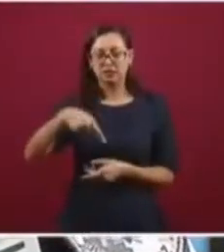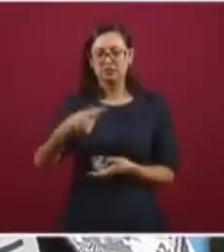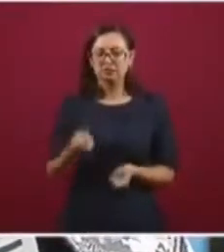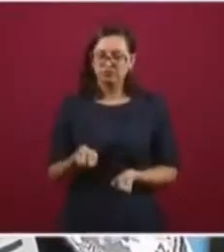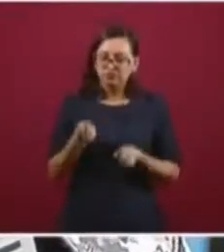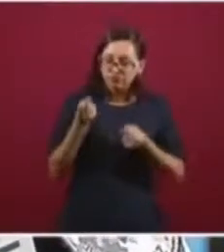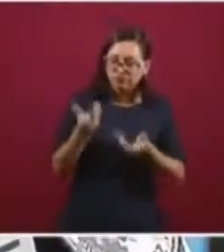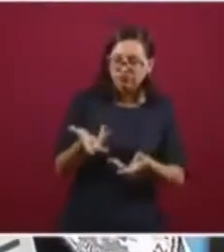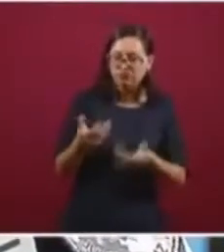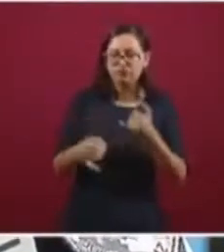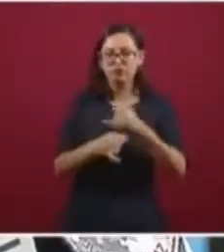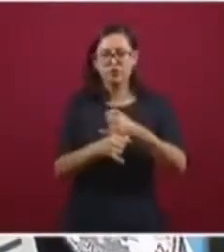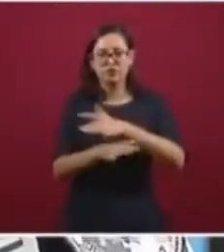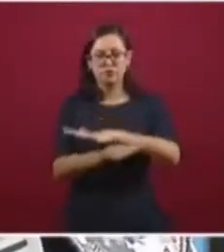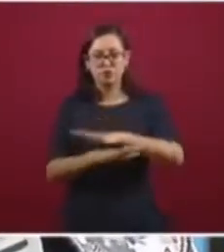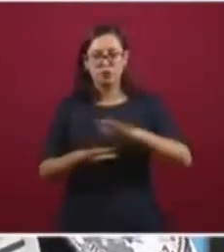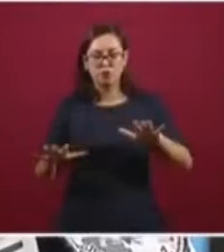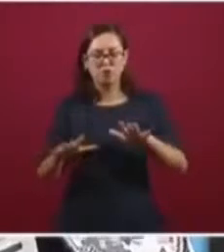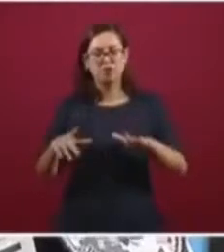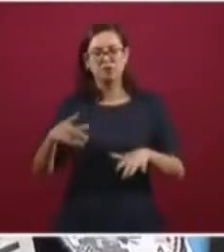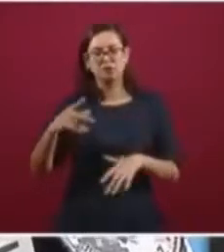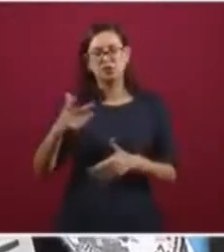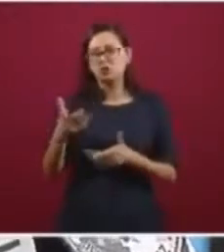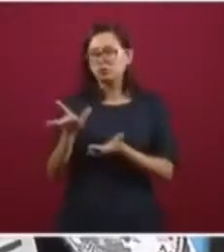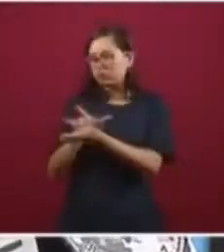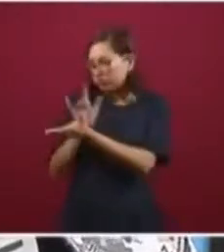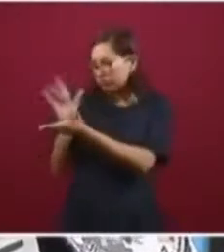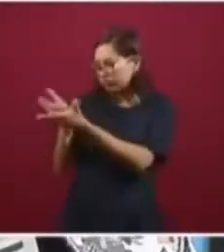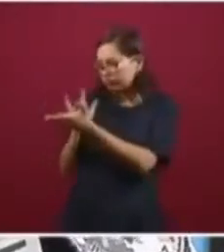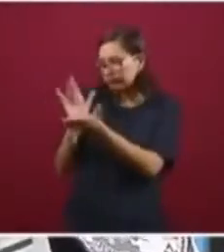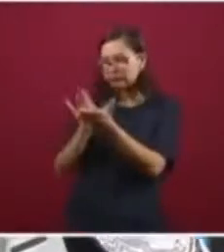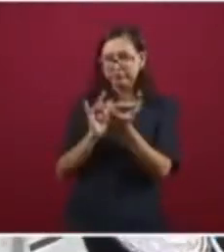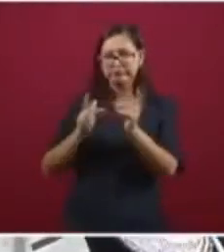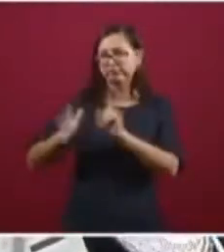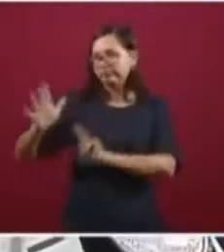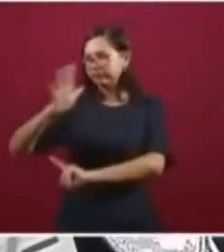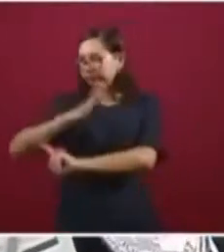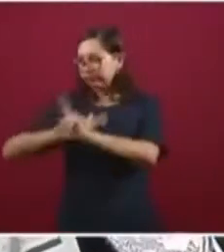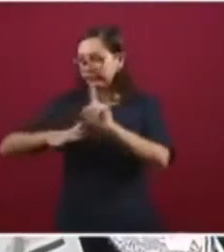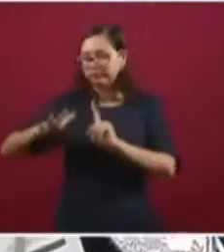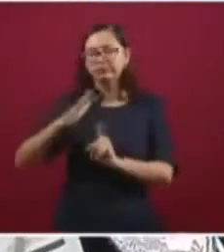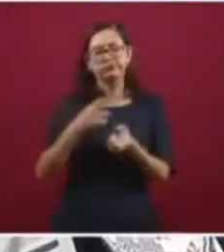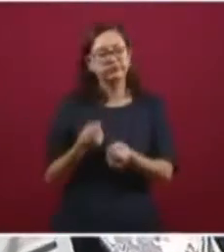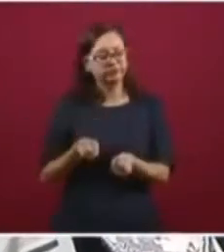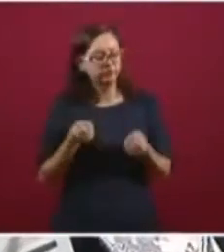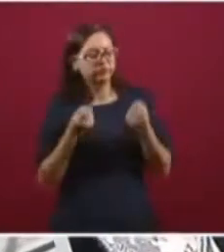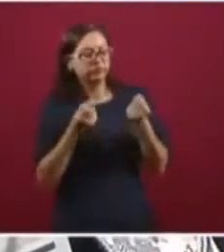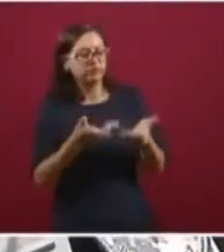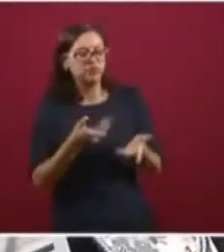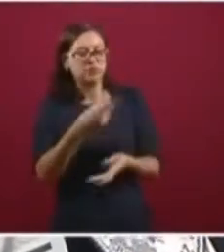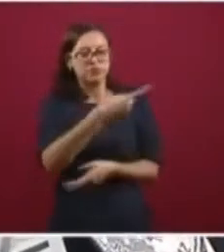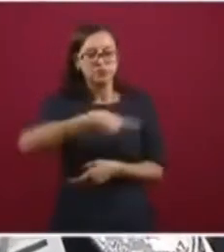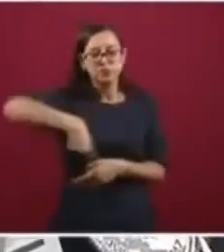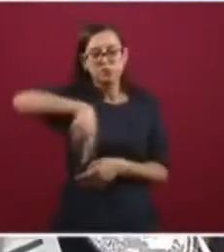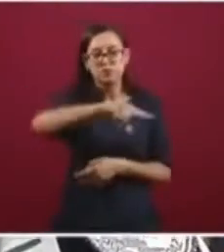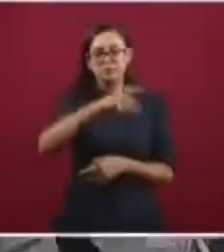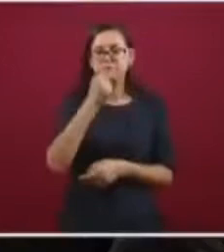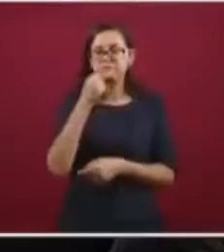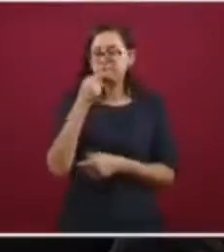aporta la información para la generación de estrategias integrales de prevención del